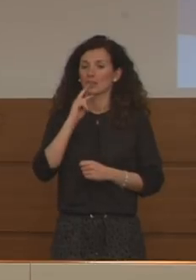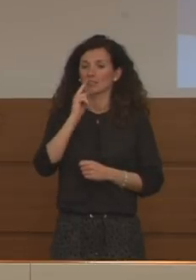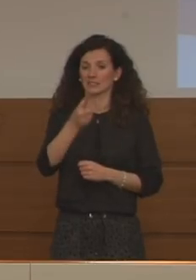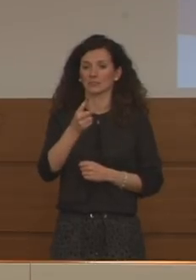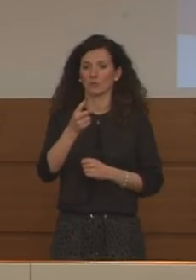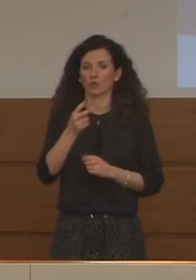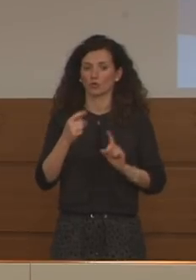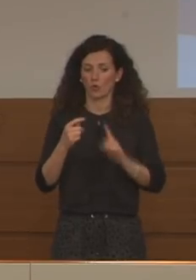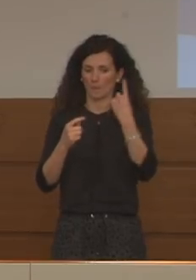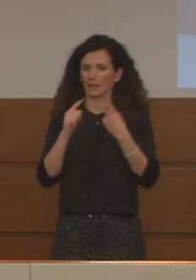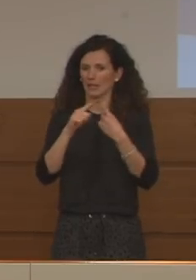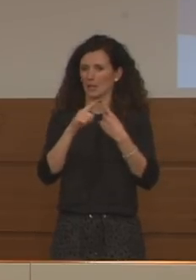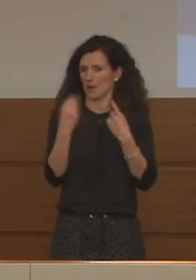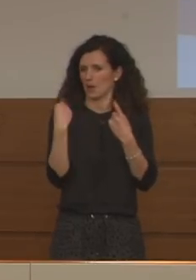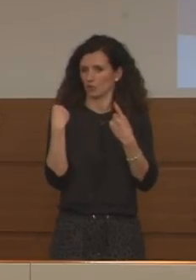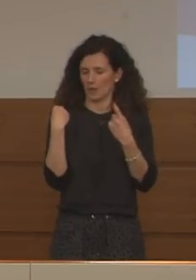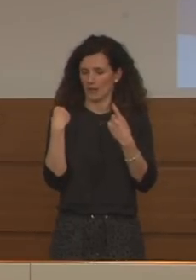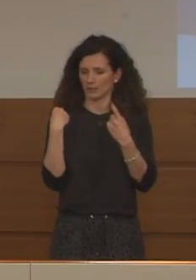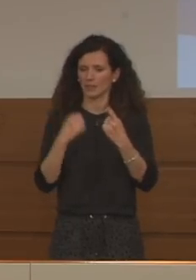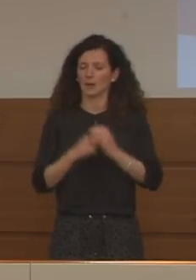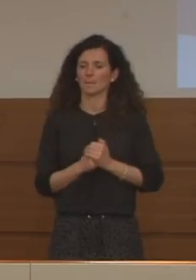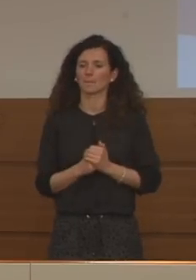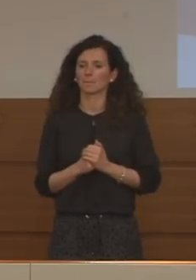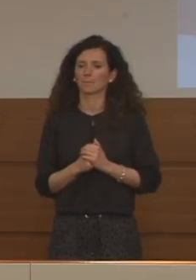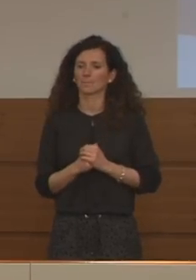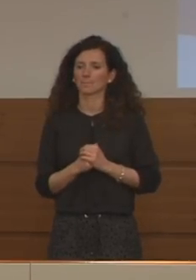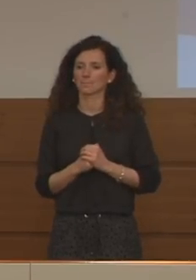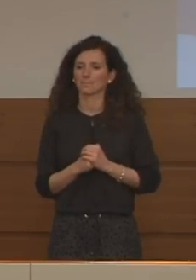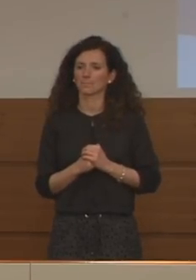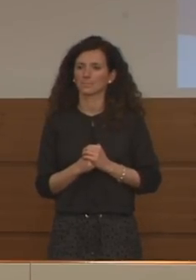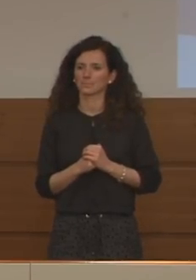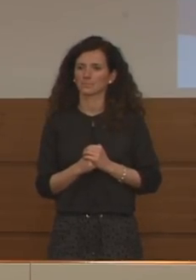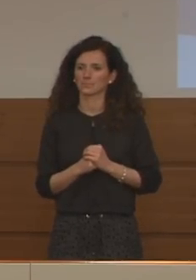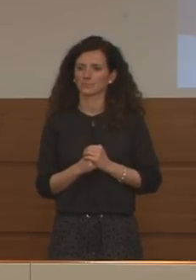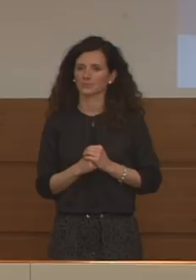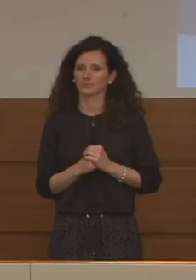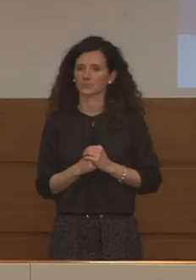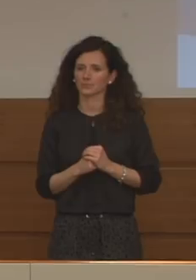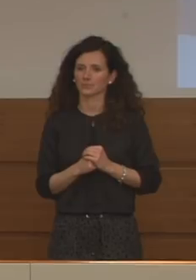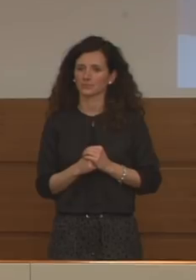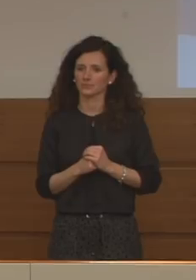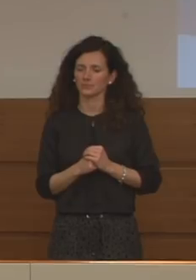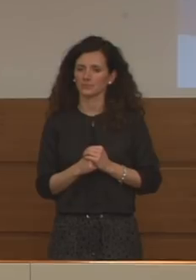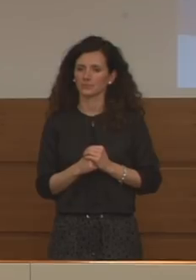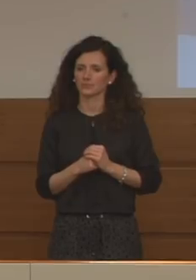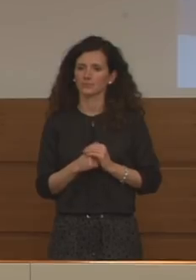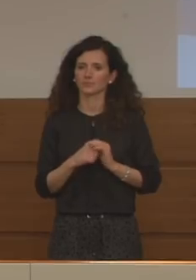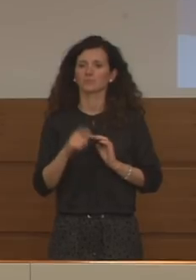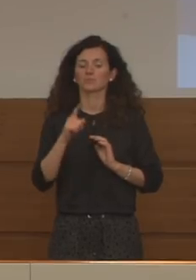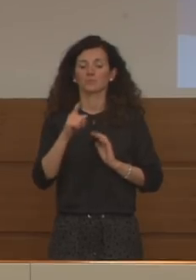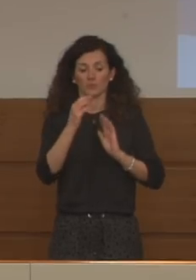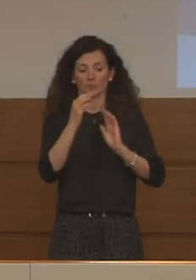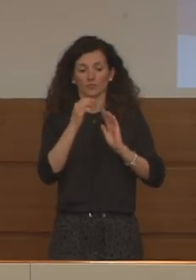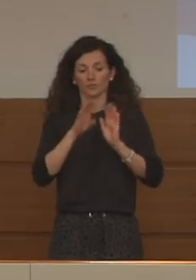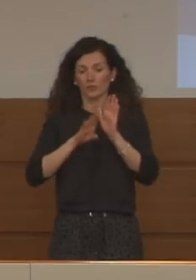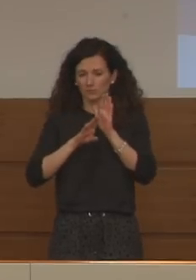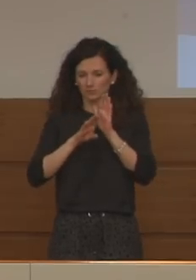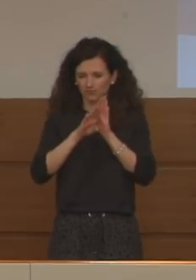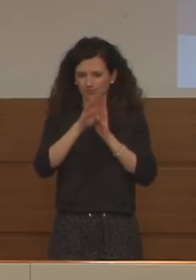dei trend è un tema che certamente più misure consecutive confermano un trend